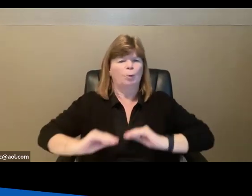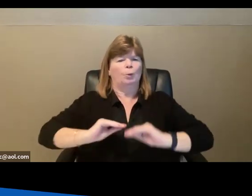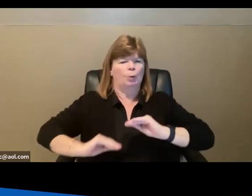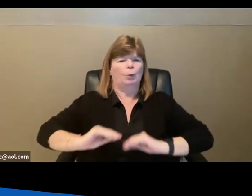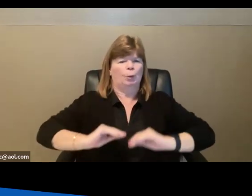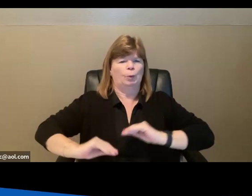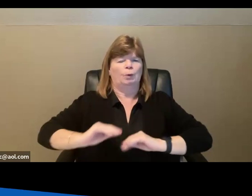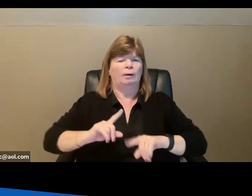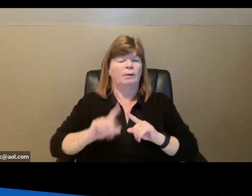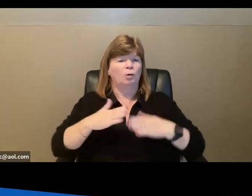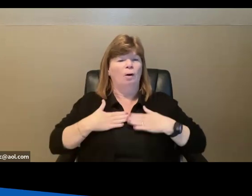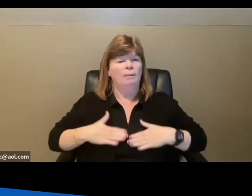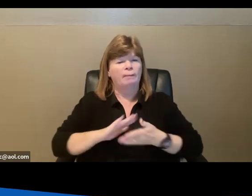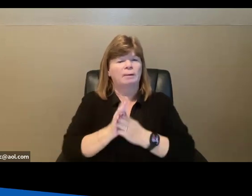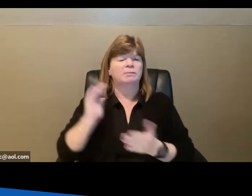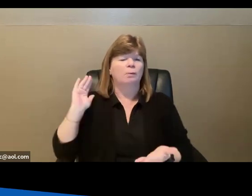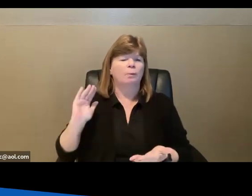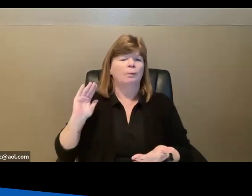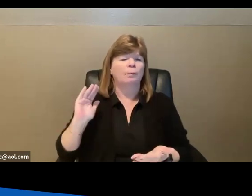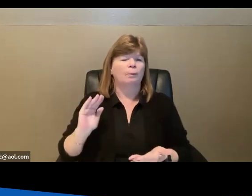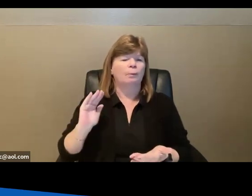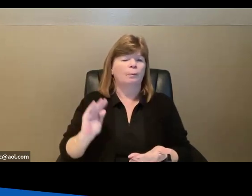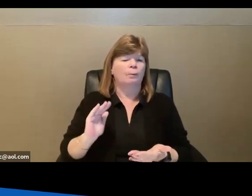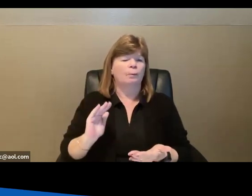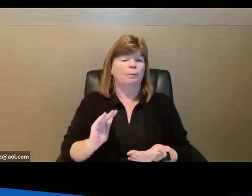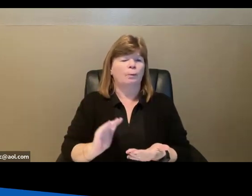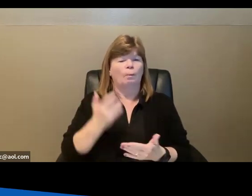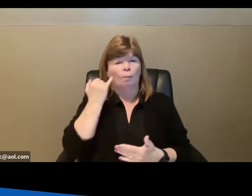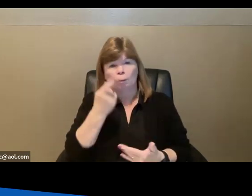Pero a medida que tu cuerpo se ralentiza o tienes parálisis, se ralentiza